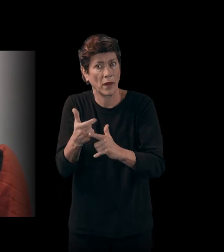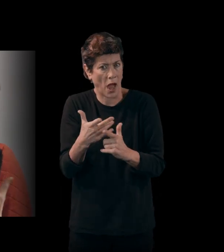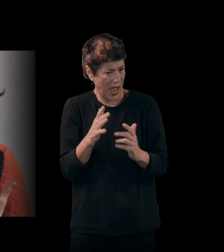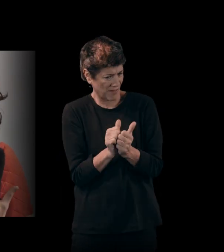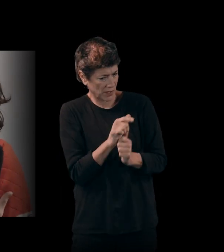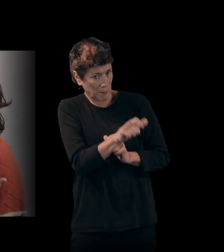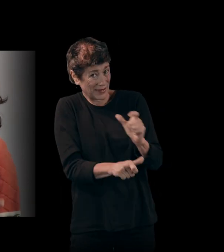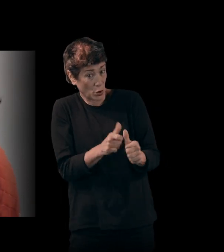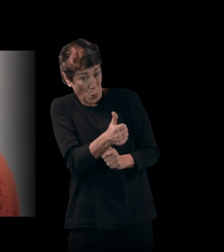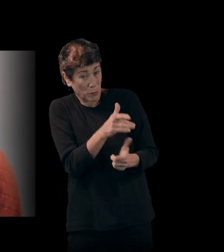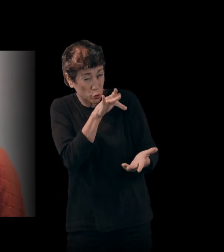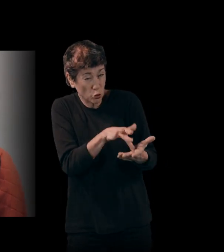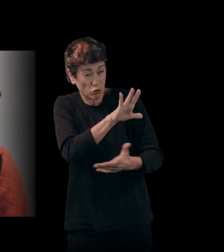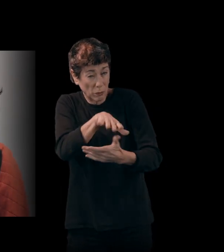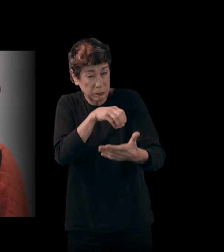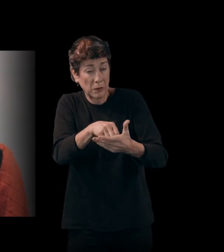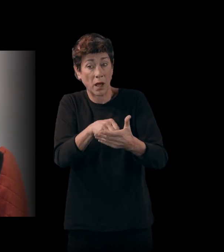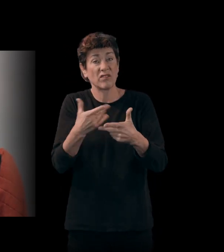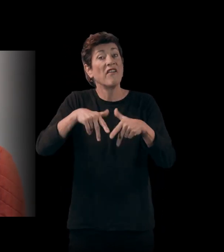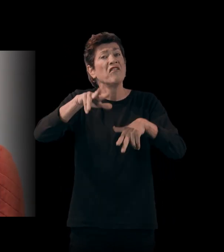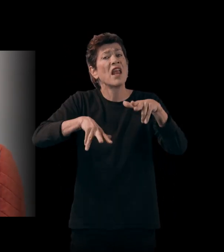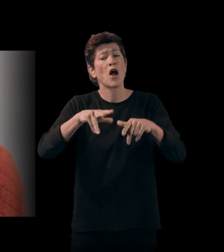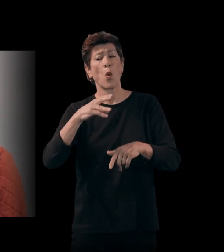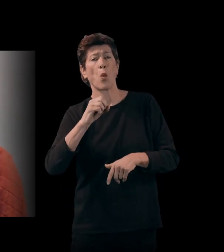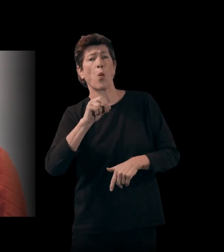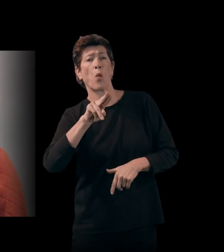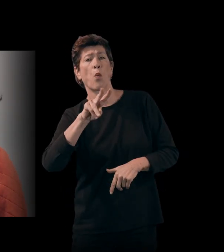C'est-à-dire qu'on est dans le village d'Ouvéa, on est avec notamment